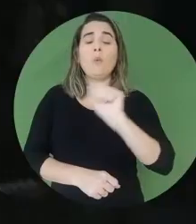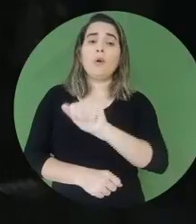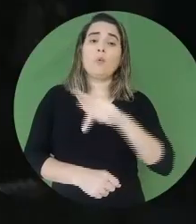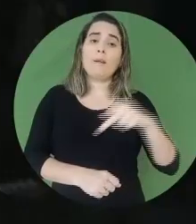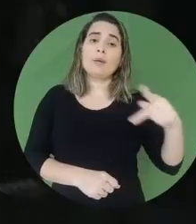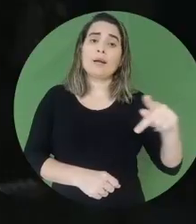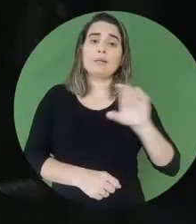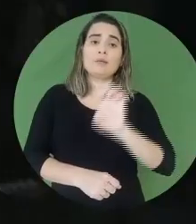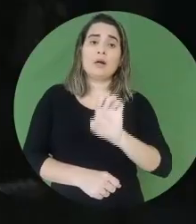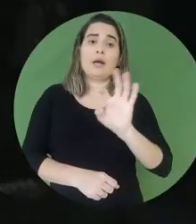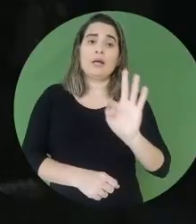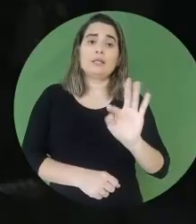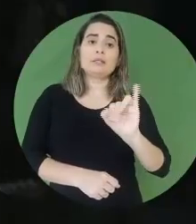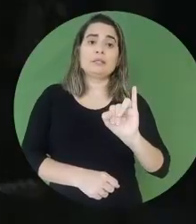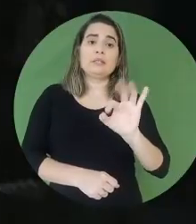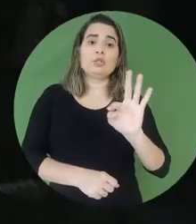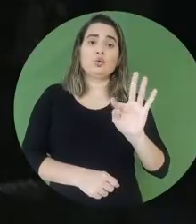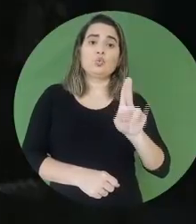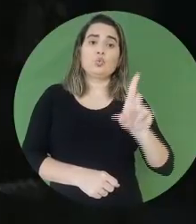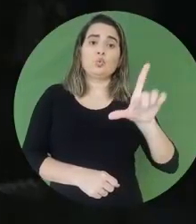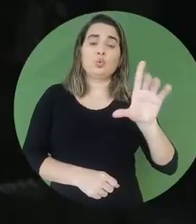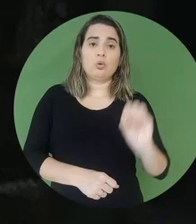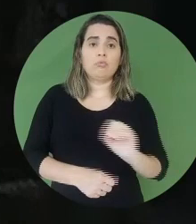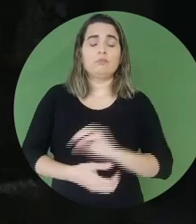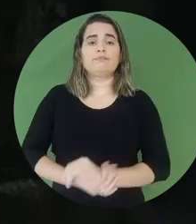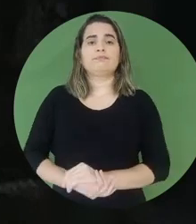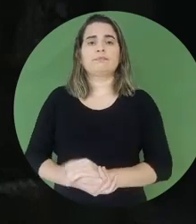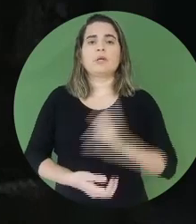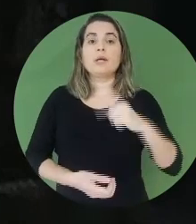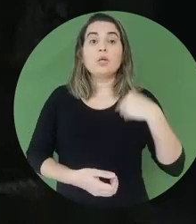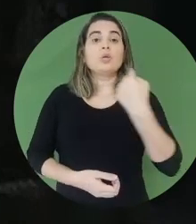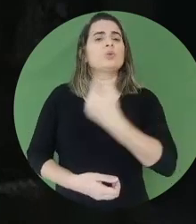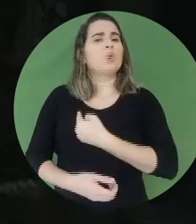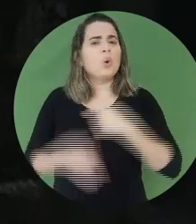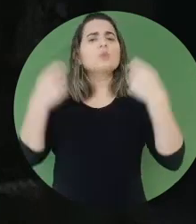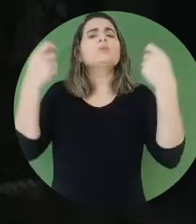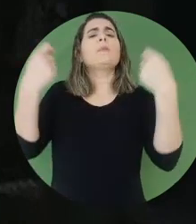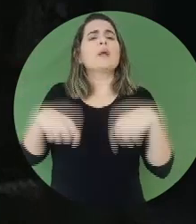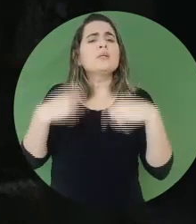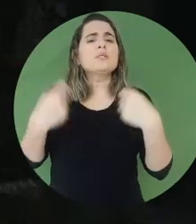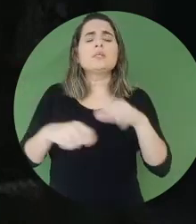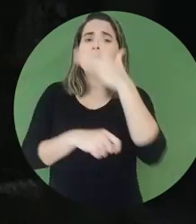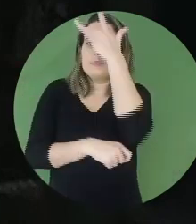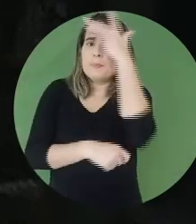No dia da eleição a gente precisa... de pessoas dispostas a trabalhar, contribuir...